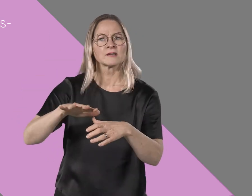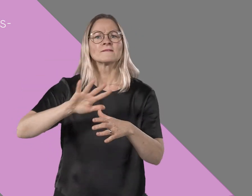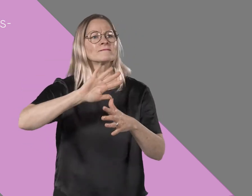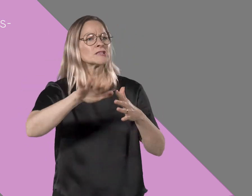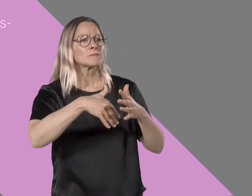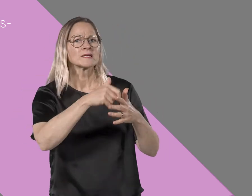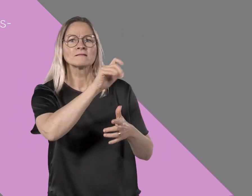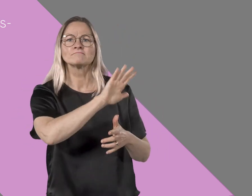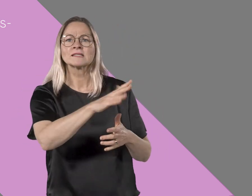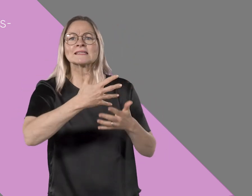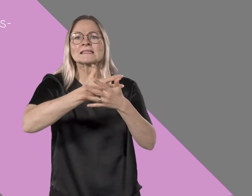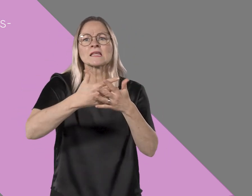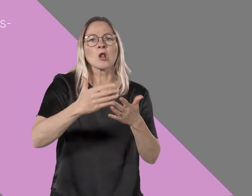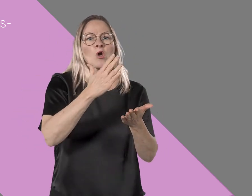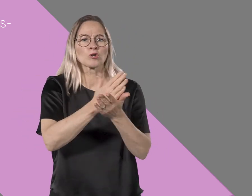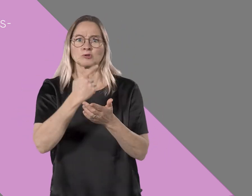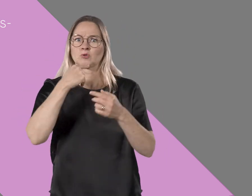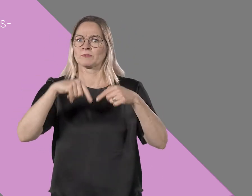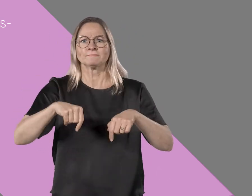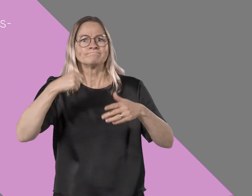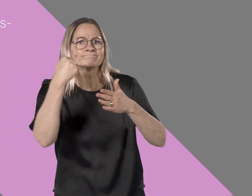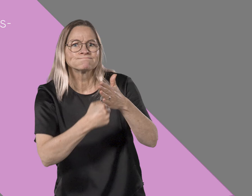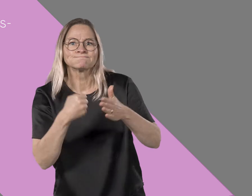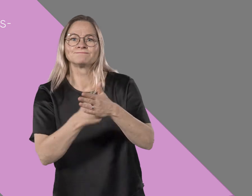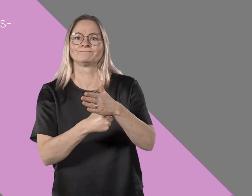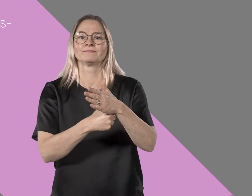joka on ajanut viittomakielisten kielellisiä oikeuksia Suomessa, -